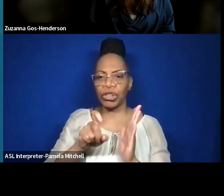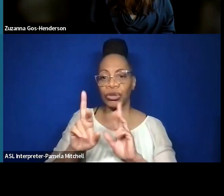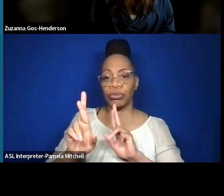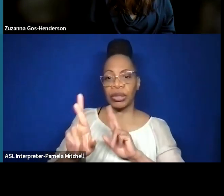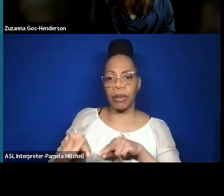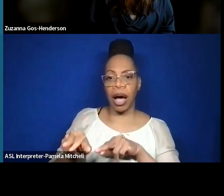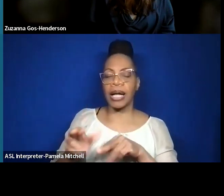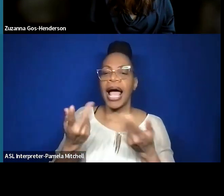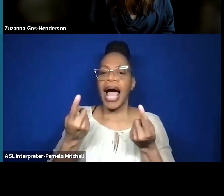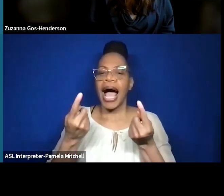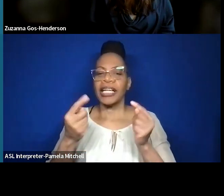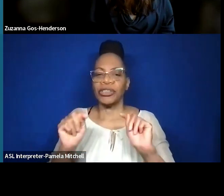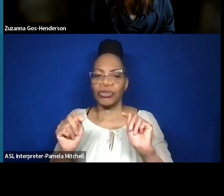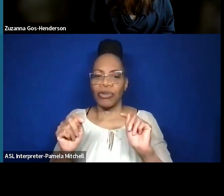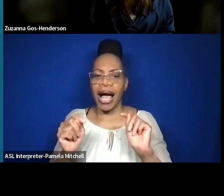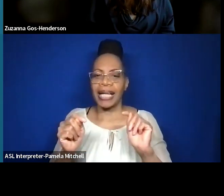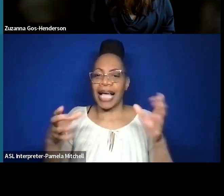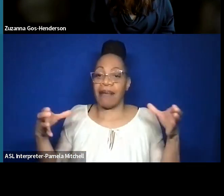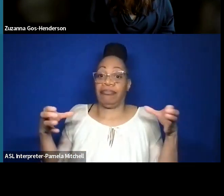Intenté agrupar muchas juntas.